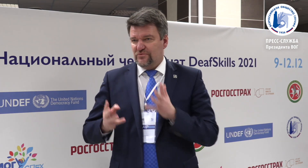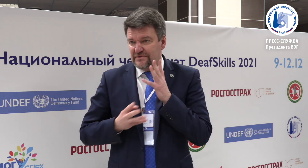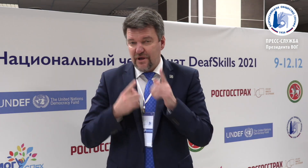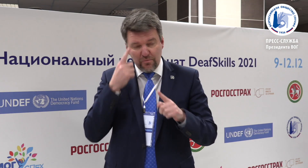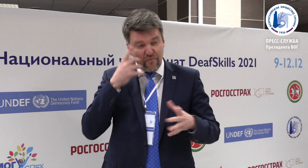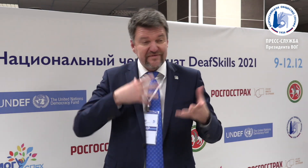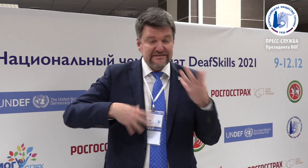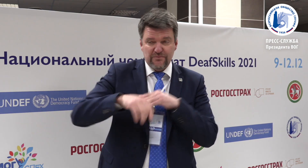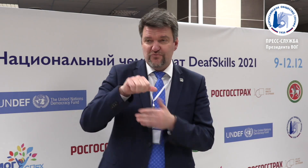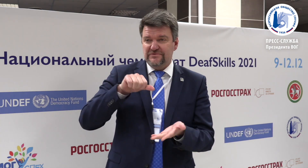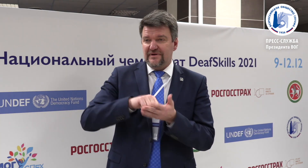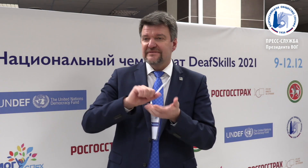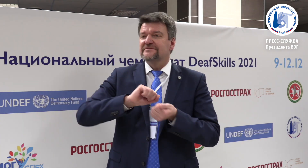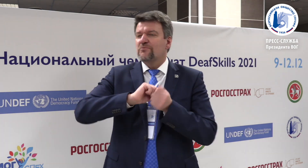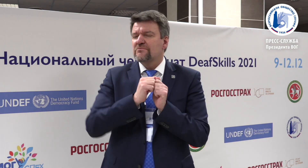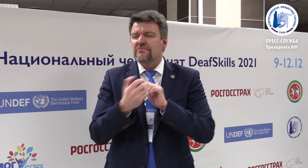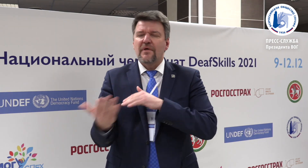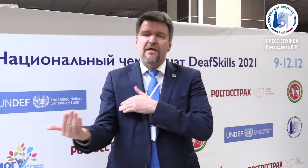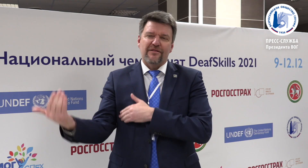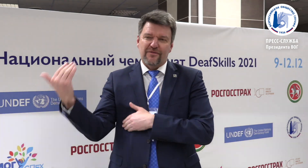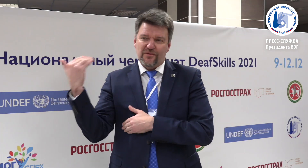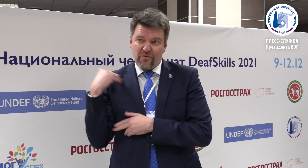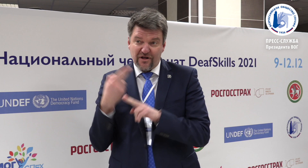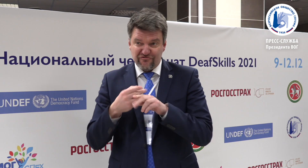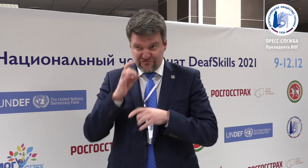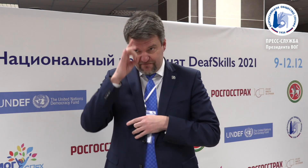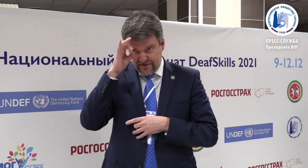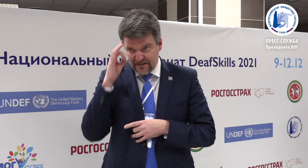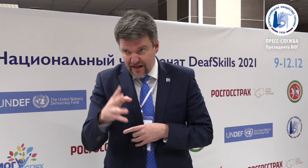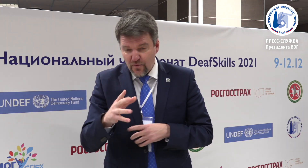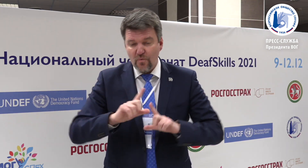Думаю, что все участники надолго запомнят этот чемпионат,